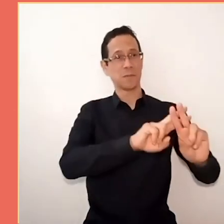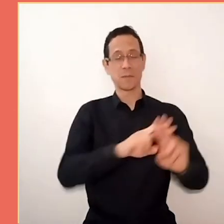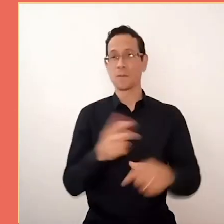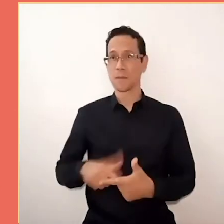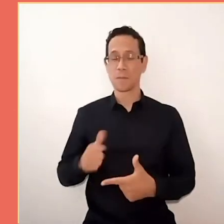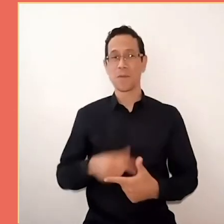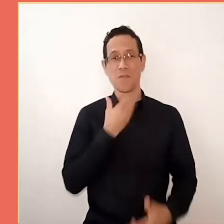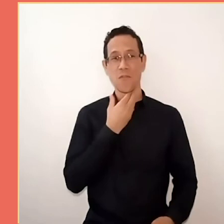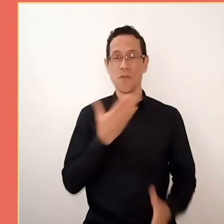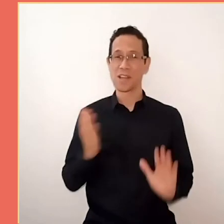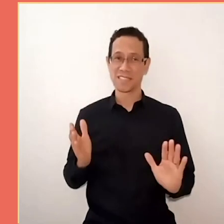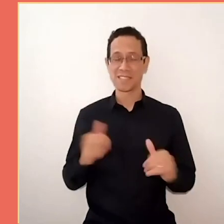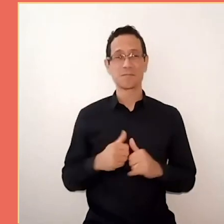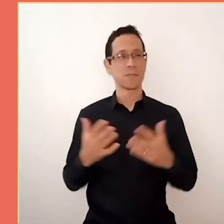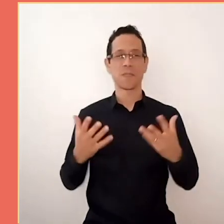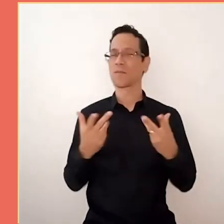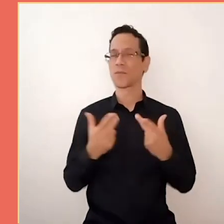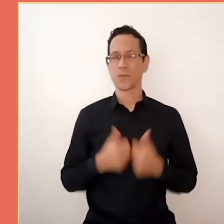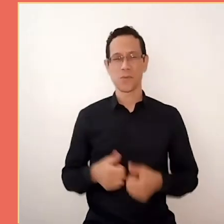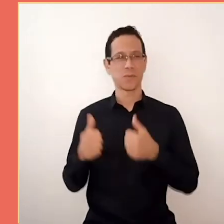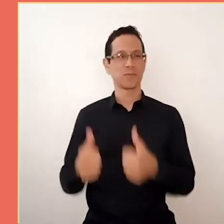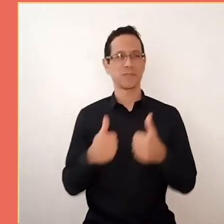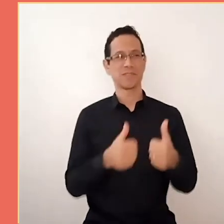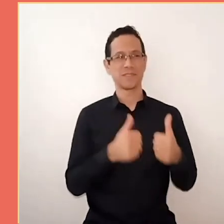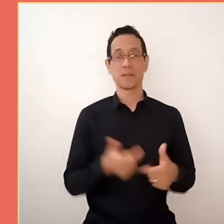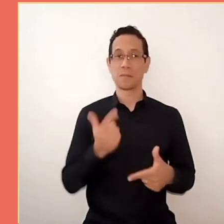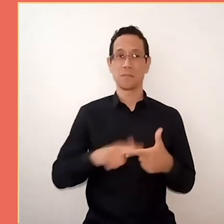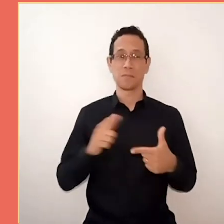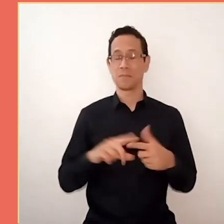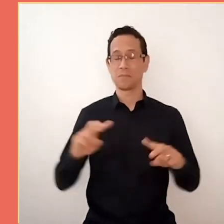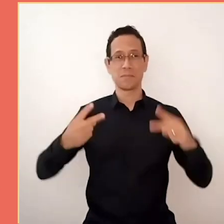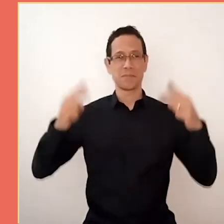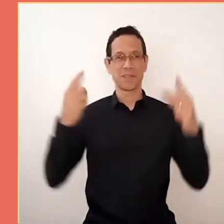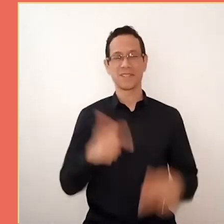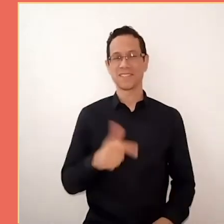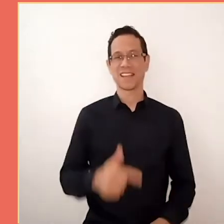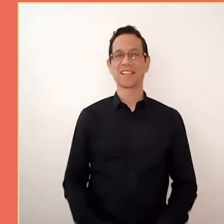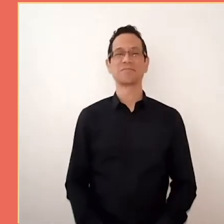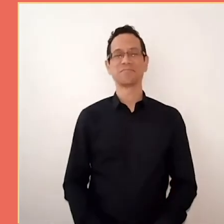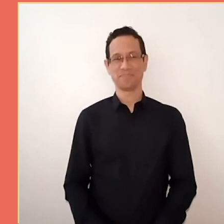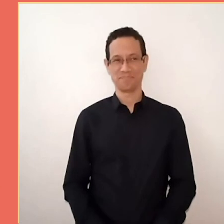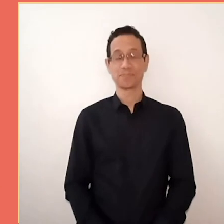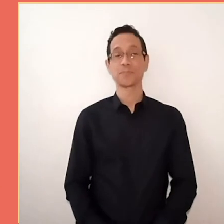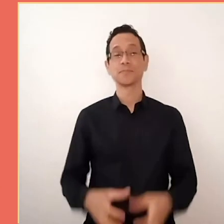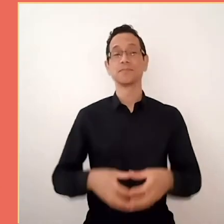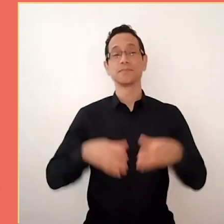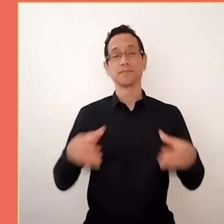Mas, tudo bem, foi maravilhoso, não tivemos nenhum tipo de problema. Bom, ampliar espaços que estimulem a pensar e repensar